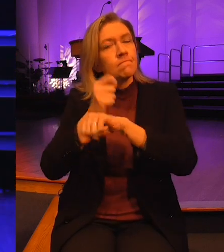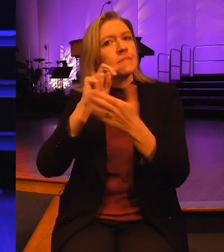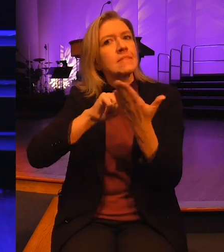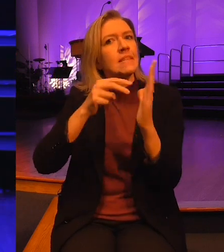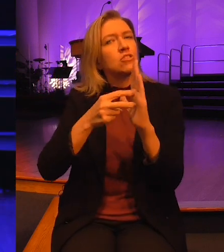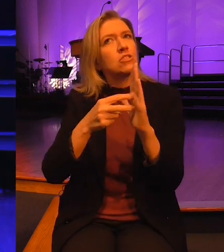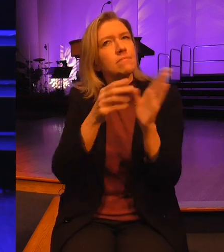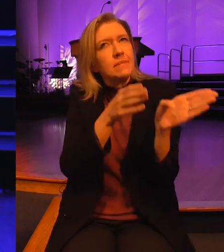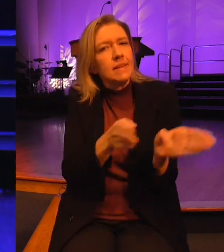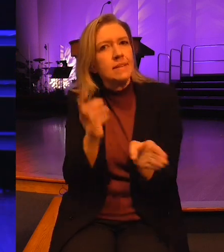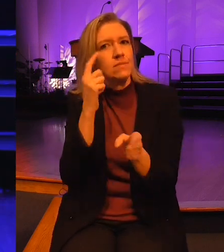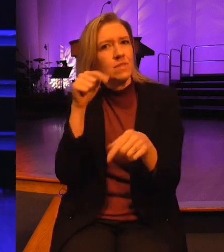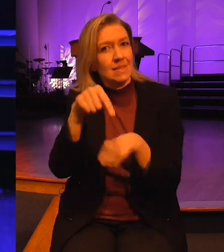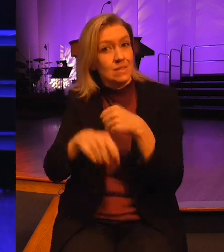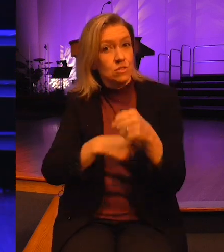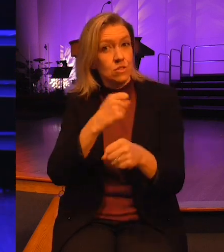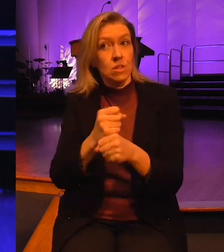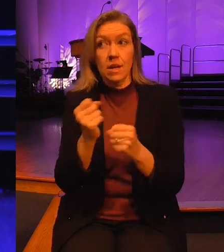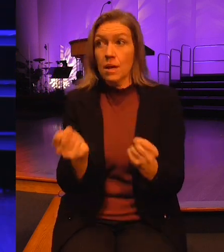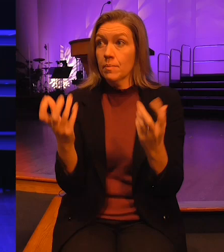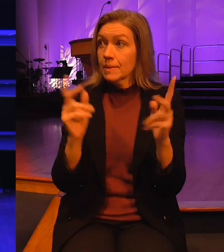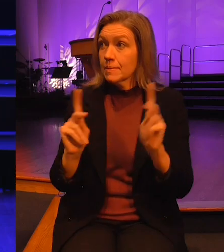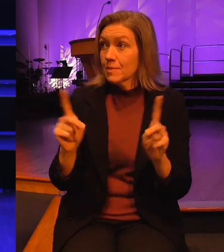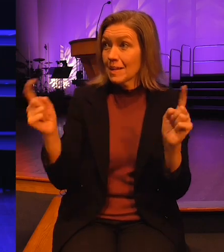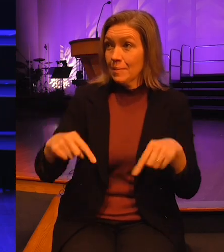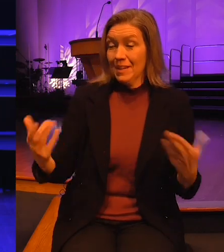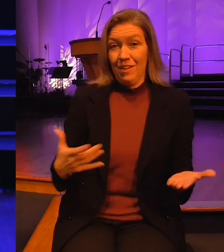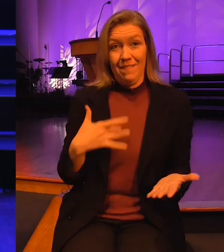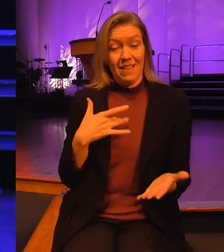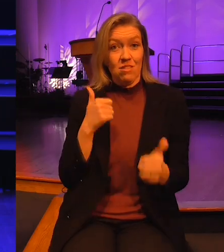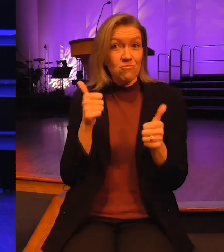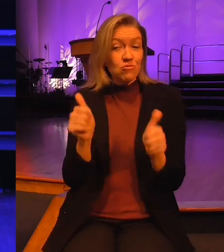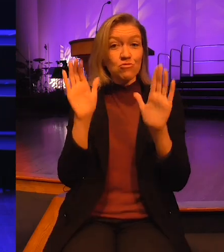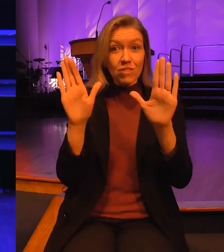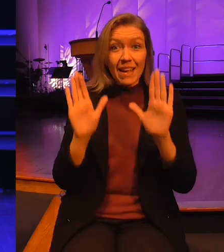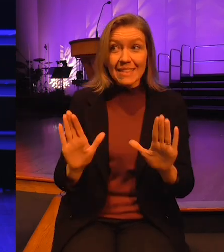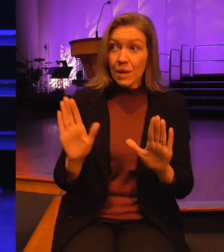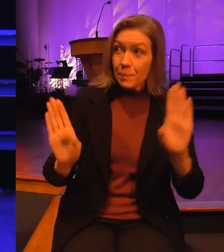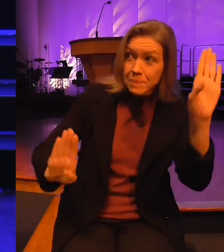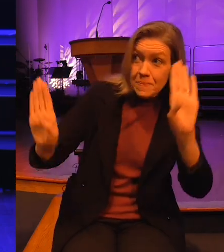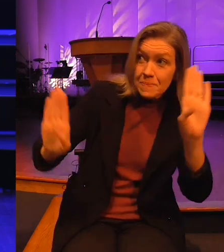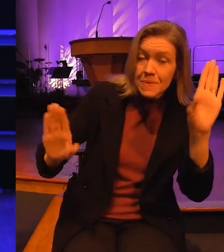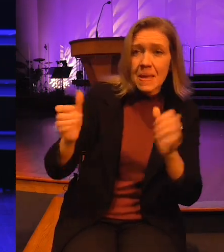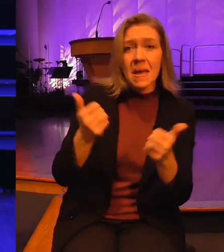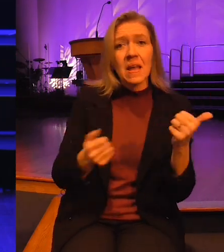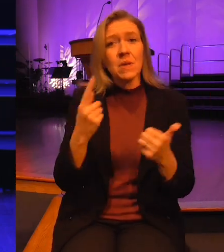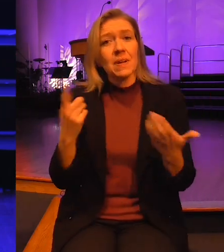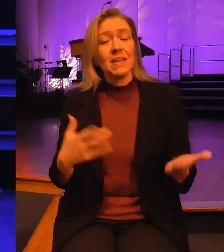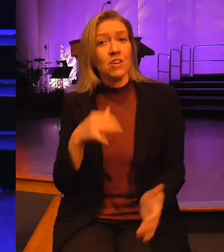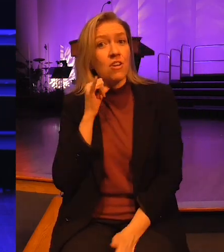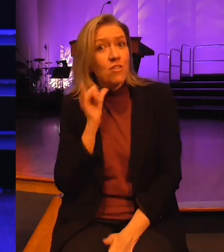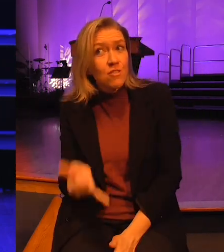personas están viniendo aquí sintiéndose bien? Está bien, cualquiera aquí tiene resaca y aparece de todos modos,